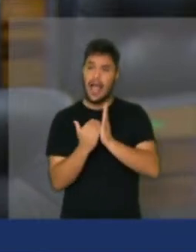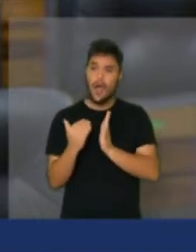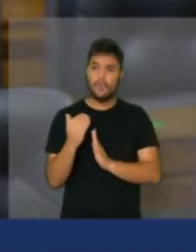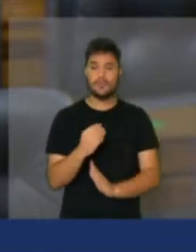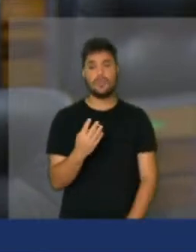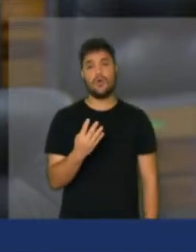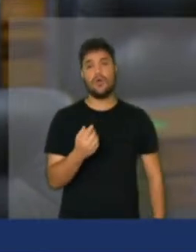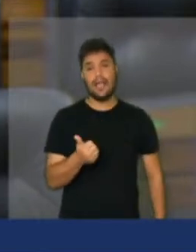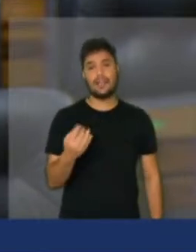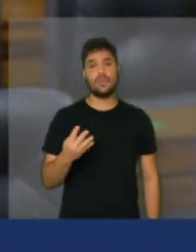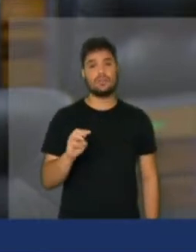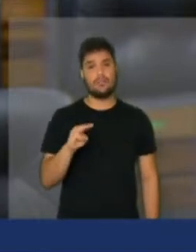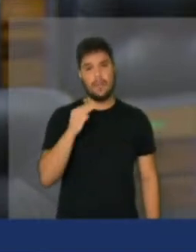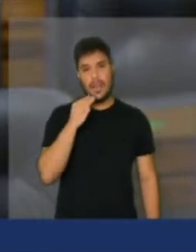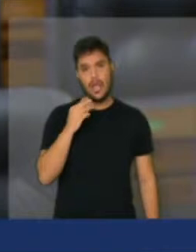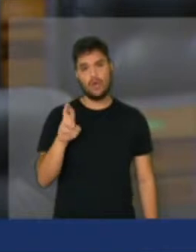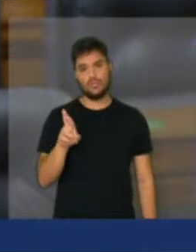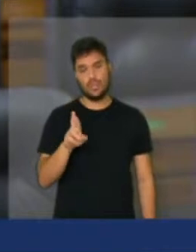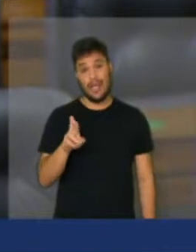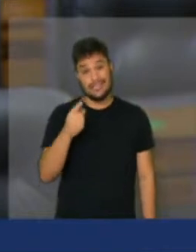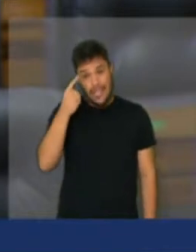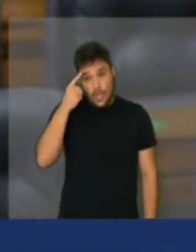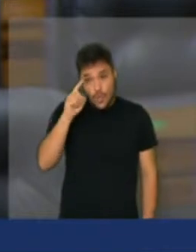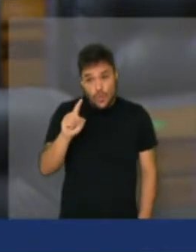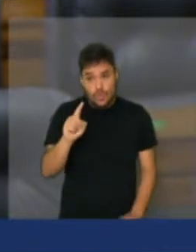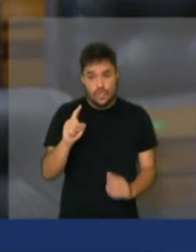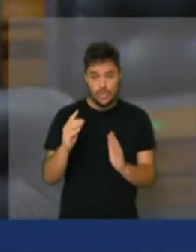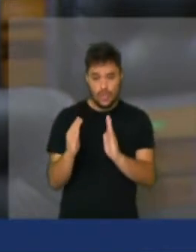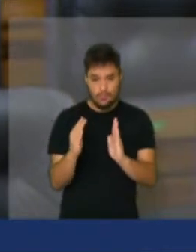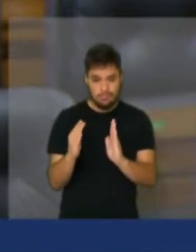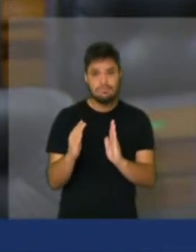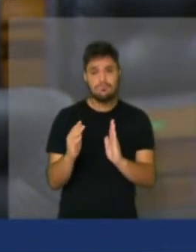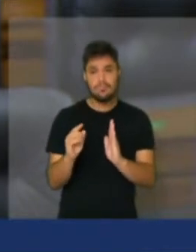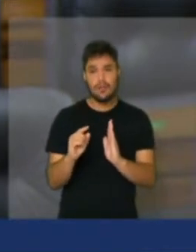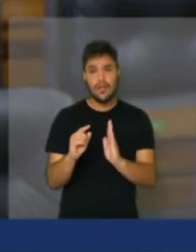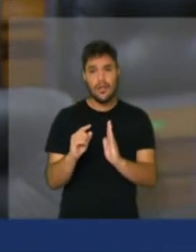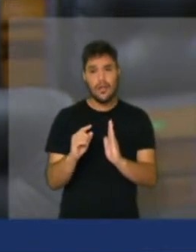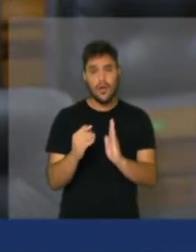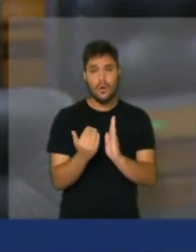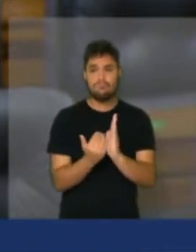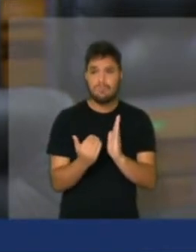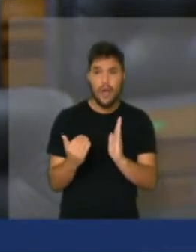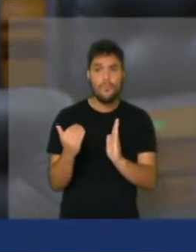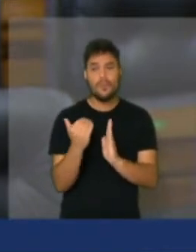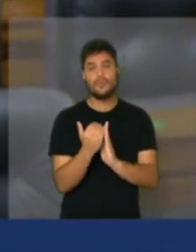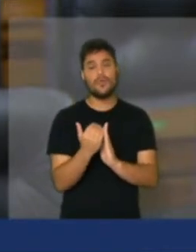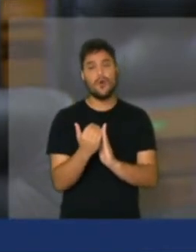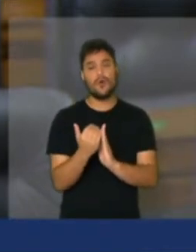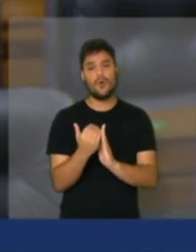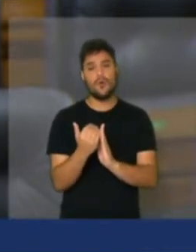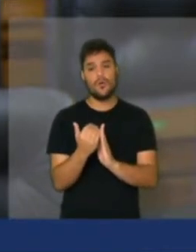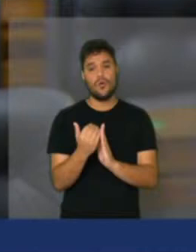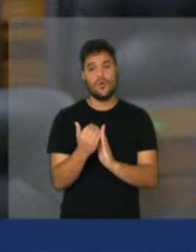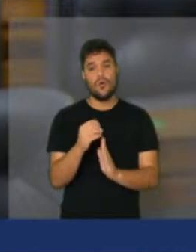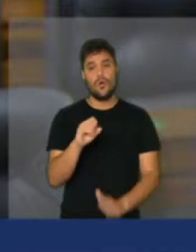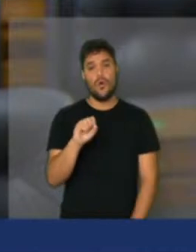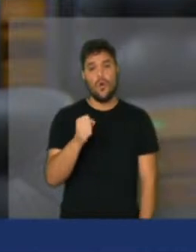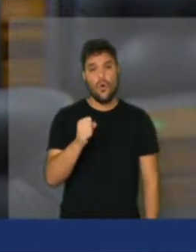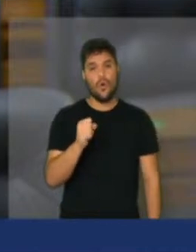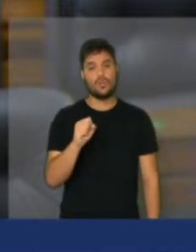REAIS. EM UM ÚNICO DIA, AS CONTAS DO MINISTRO PAULO GUEDES TEVE UM LUCRO DE 800 MIL REAIS. ENTÃO, ENQUANTO O POVO BRASILEIRO ESTÁ SOFRENDO COMENDO CARCAÇA DE FRANGO A